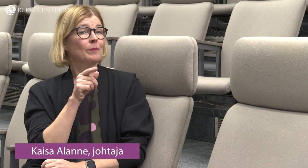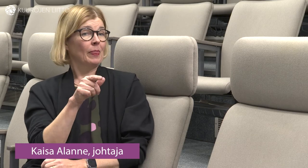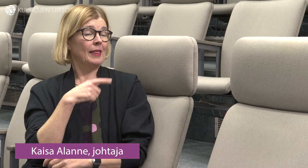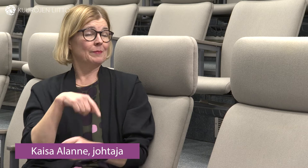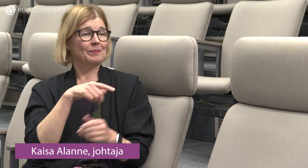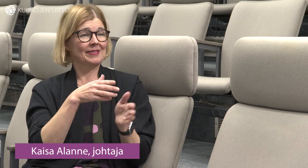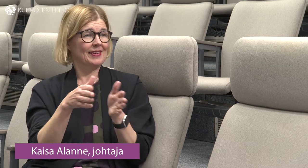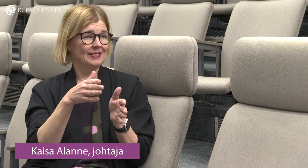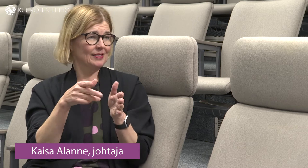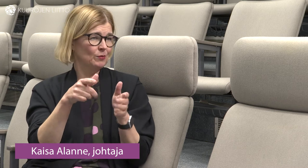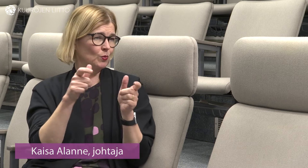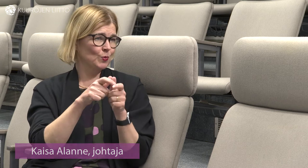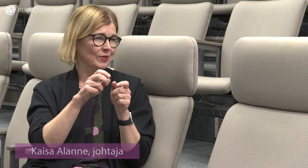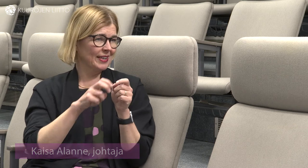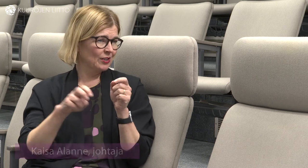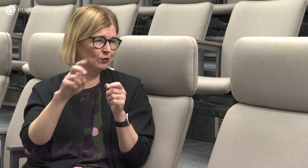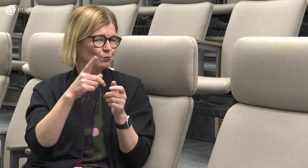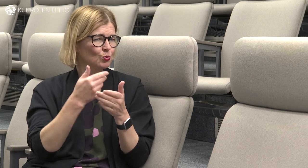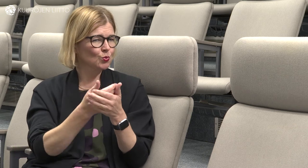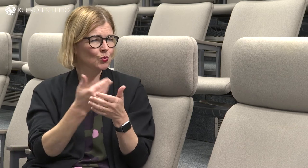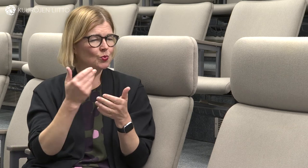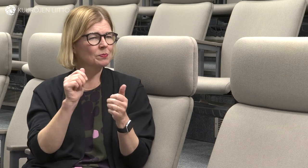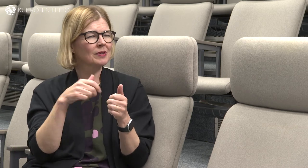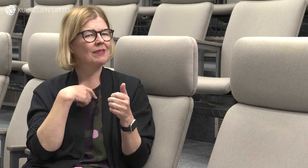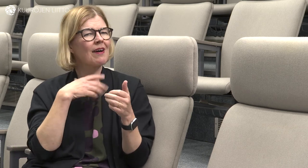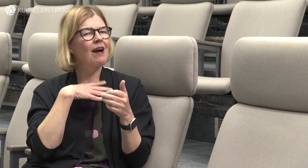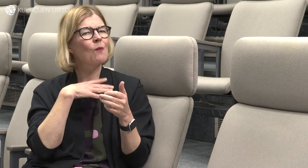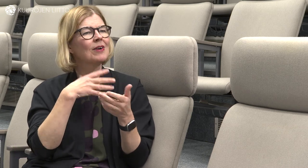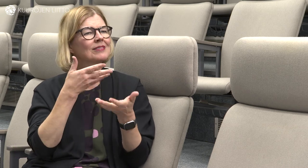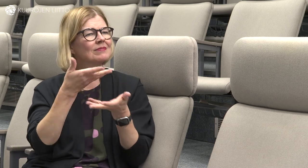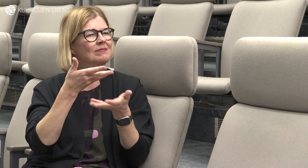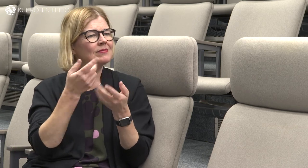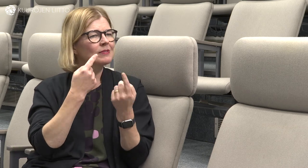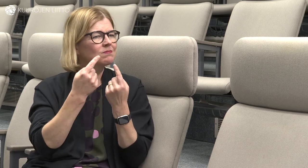Yhdistyskiertue päätettiin järjestää, koska halusimme keskustella -